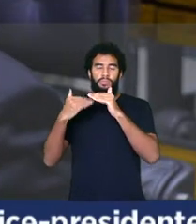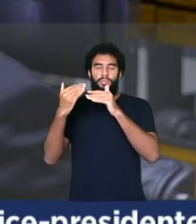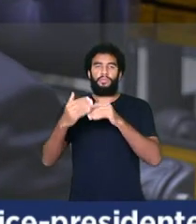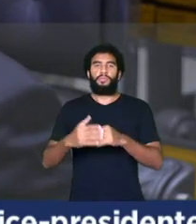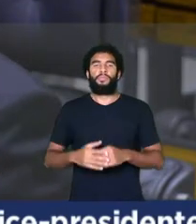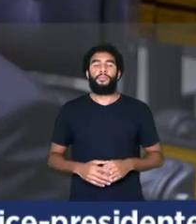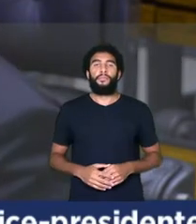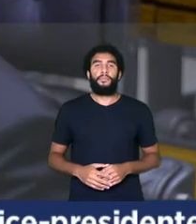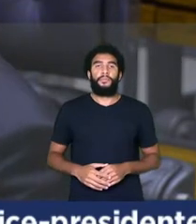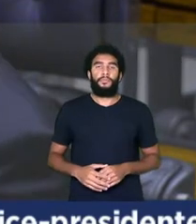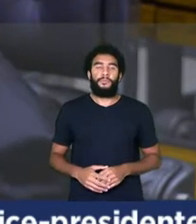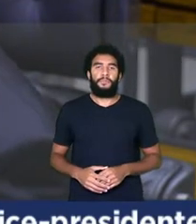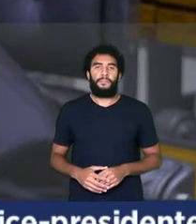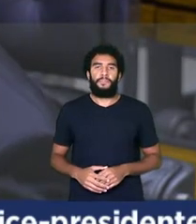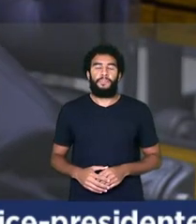PARA QUE ELES SEJAM O VETOR DO